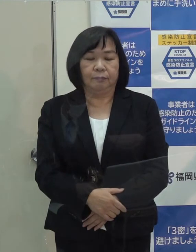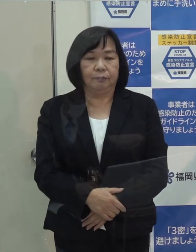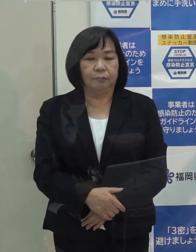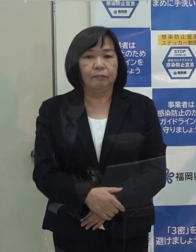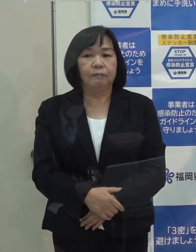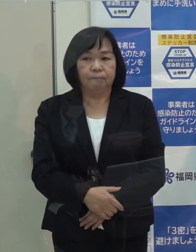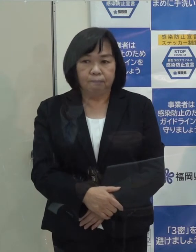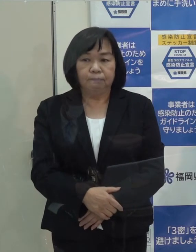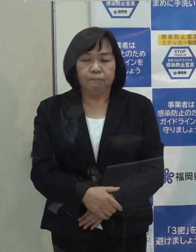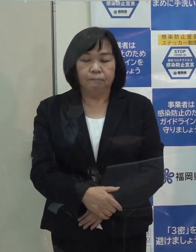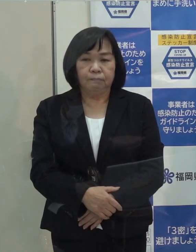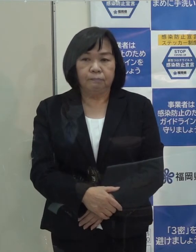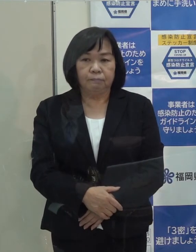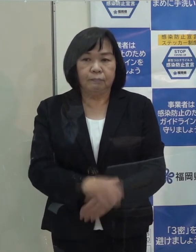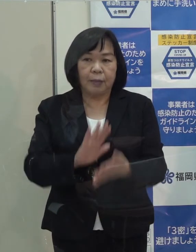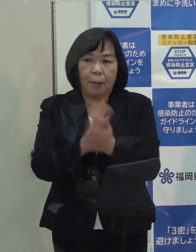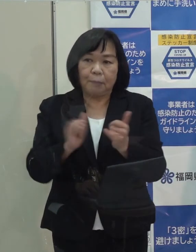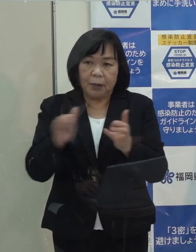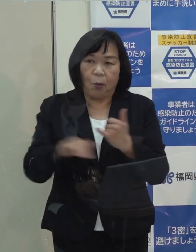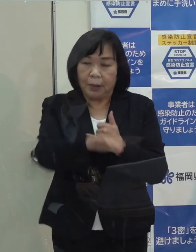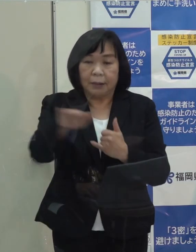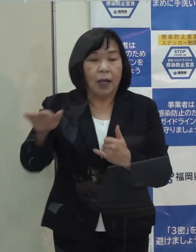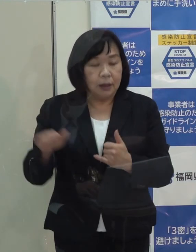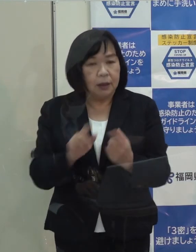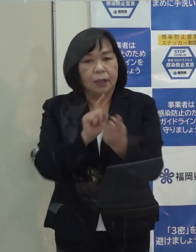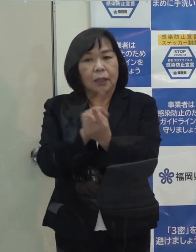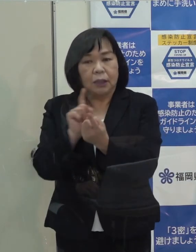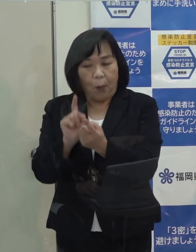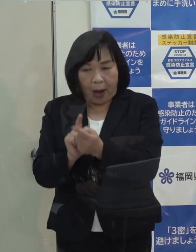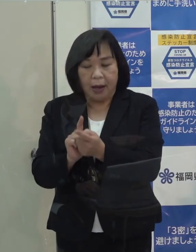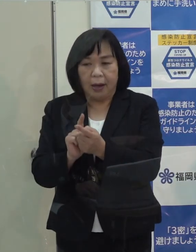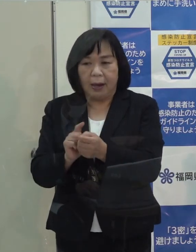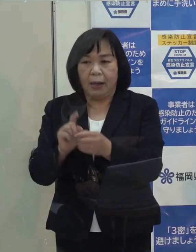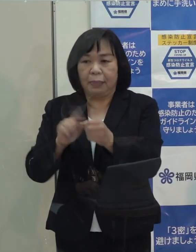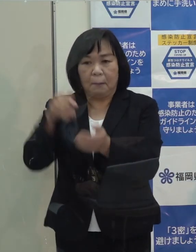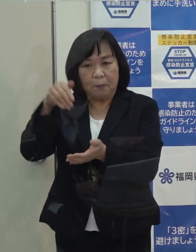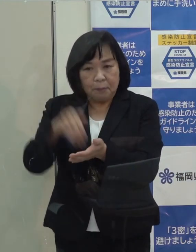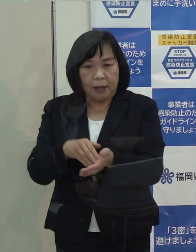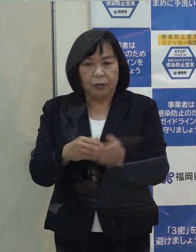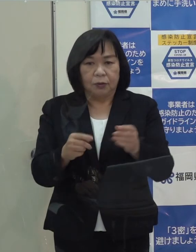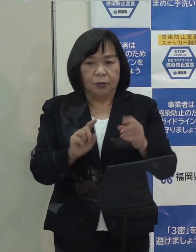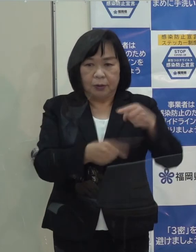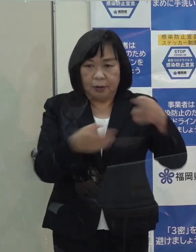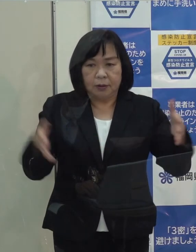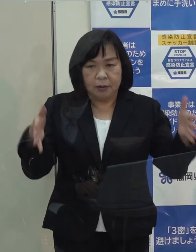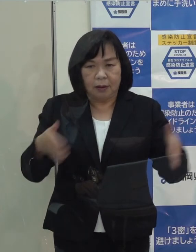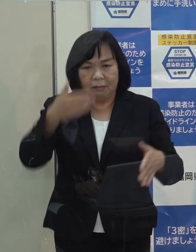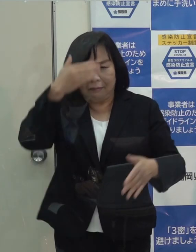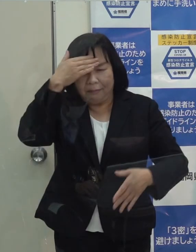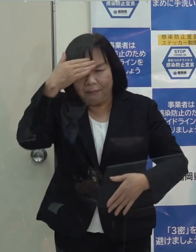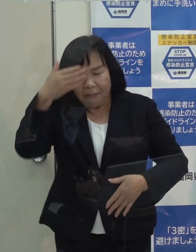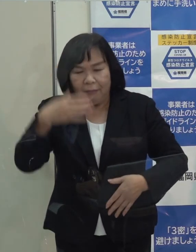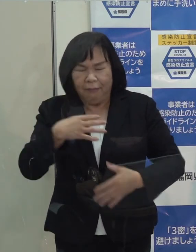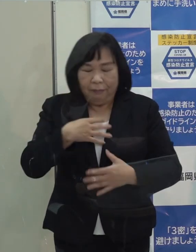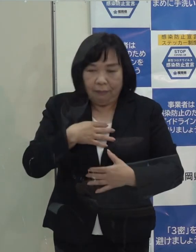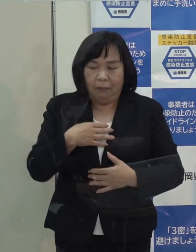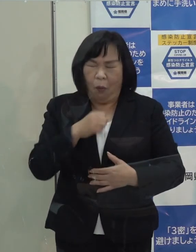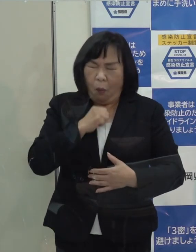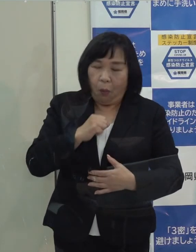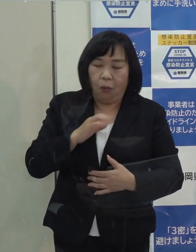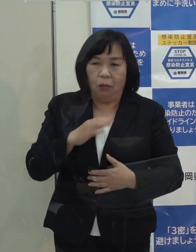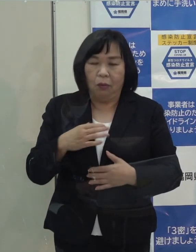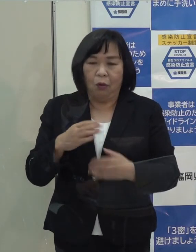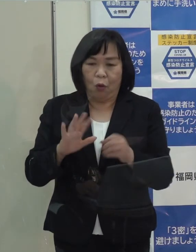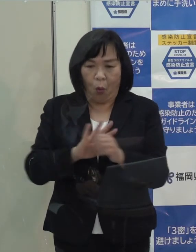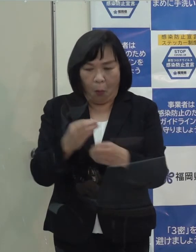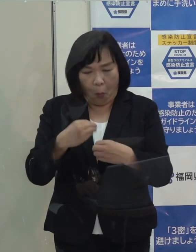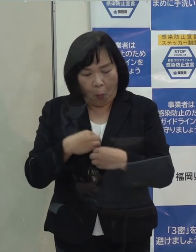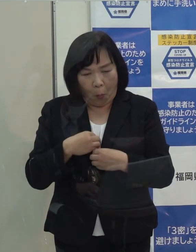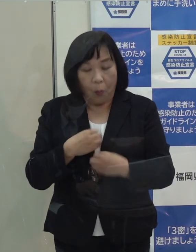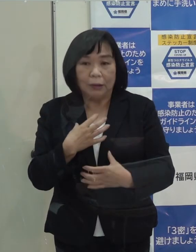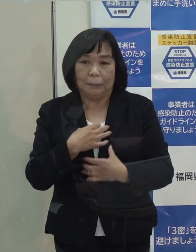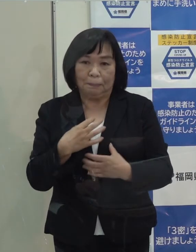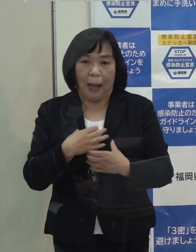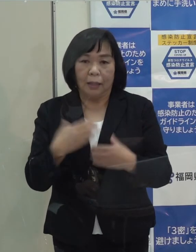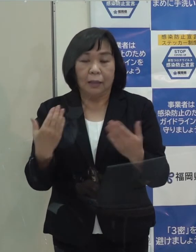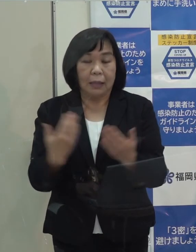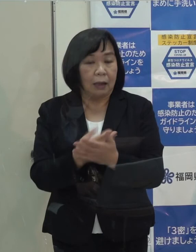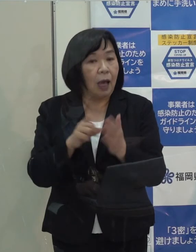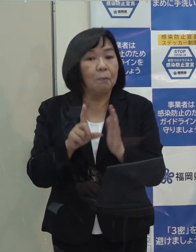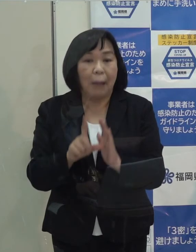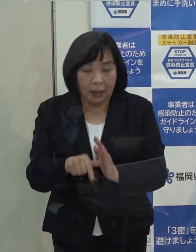従って 県民の皆さんには 年末年始に発熱といった何らかのコロナについて心配や疑われるような状態になると